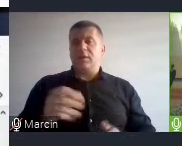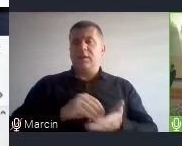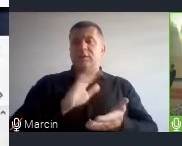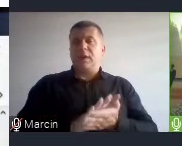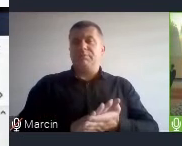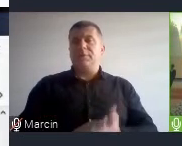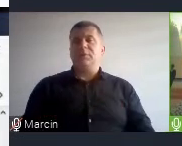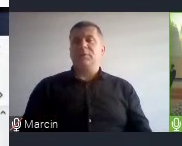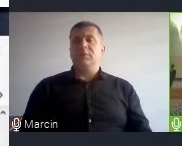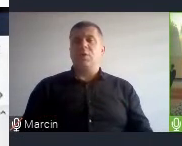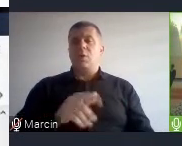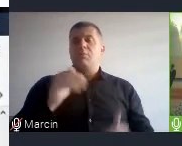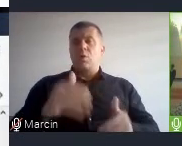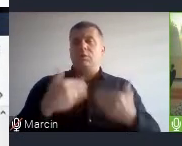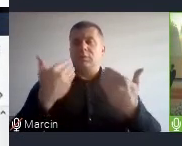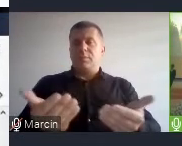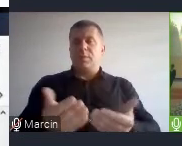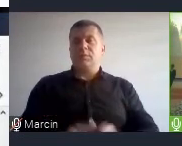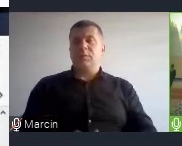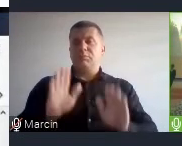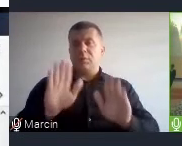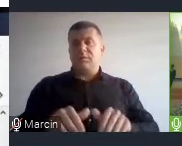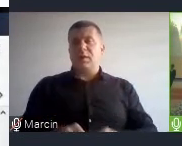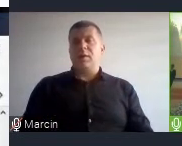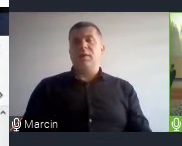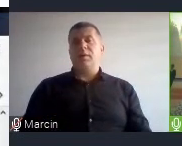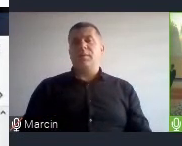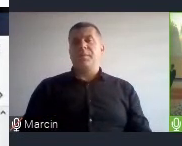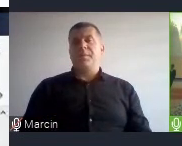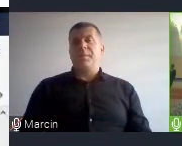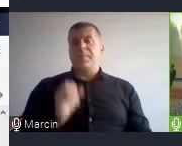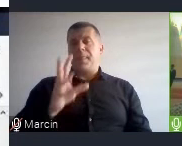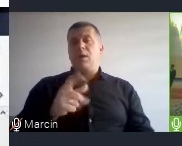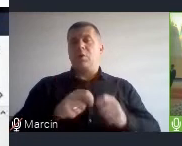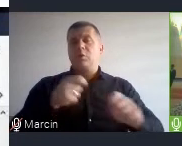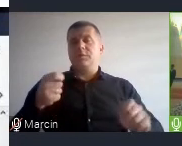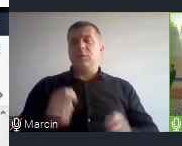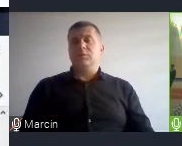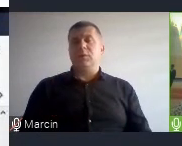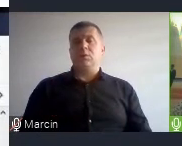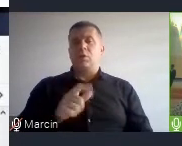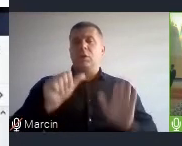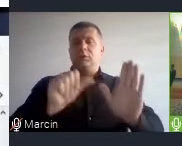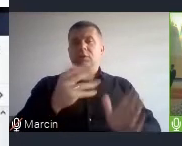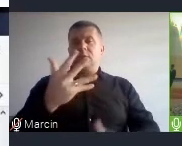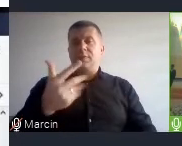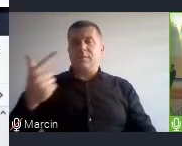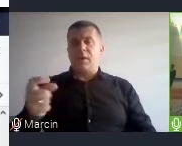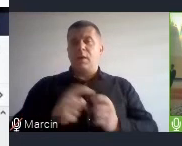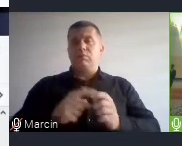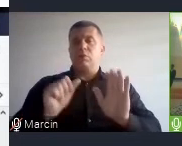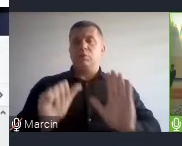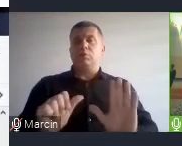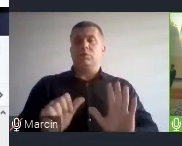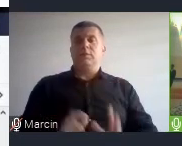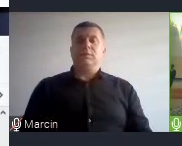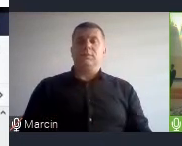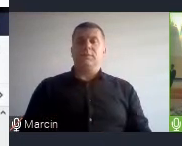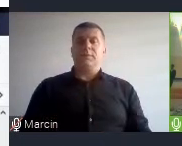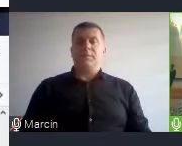które pozwalają na takie rozwiązanie i to jest 6.5.2, punkt 6...